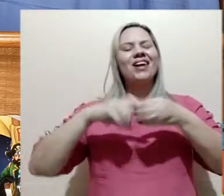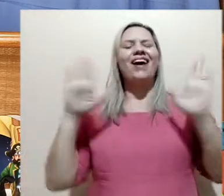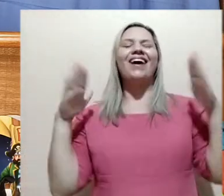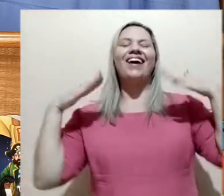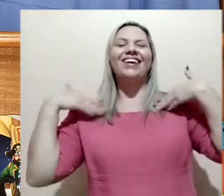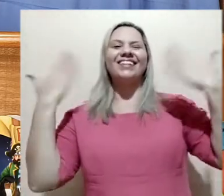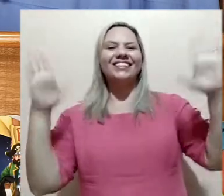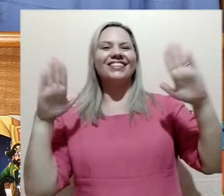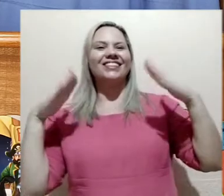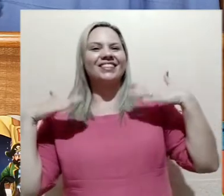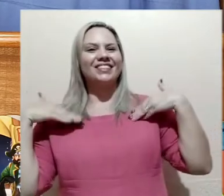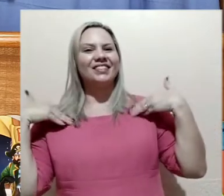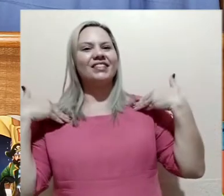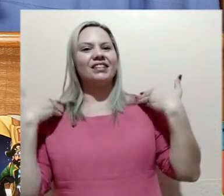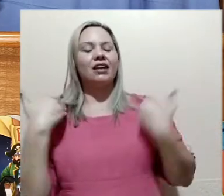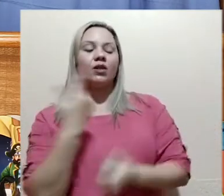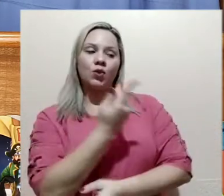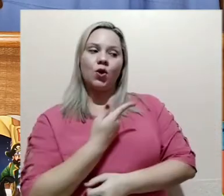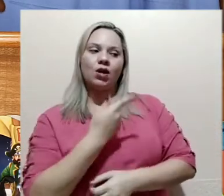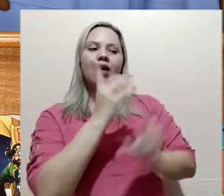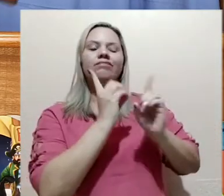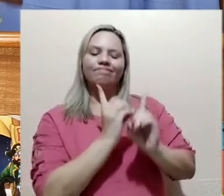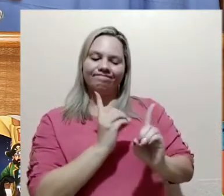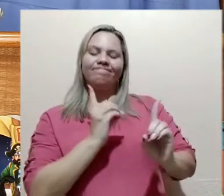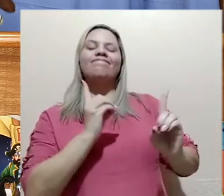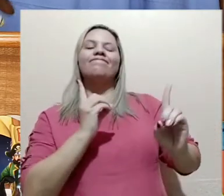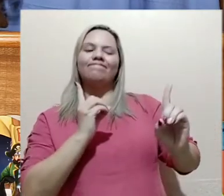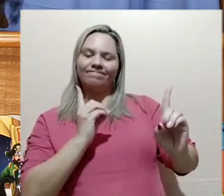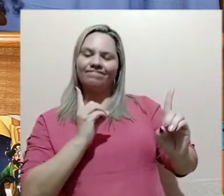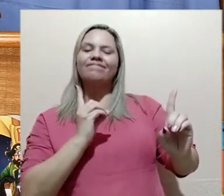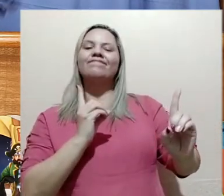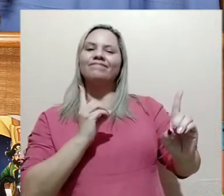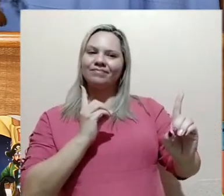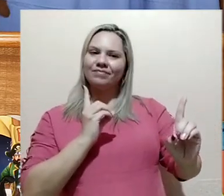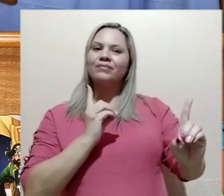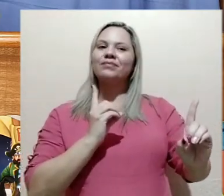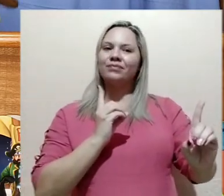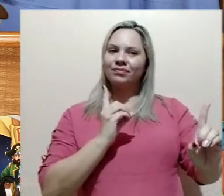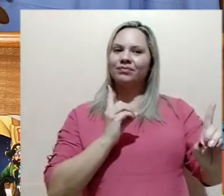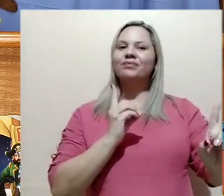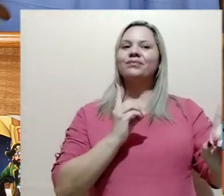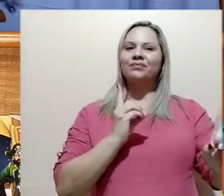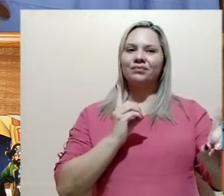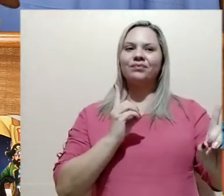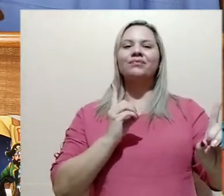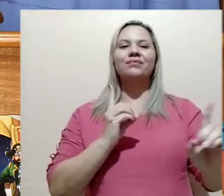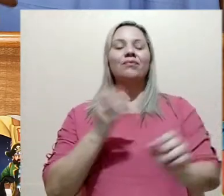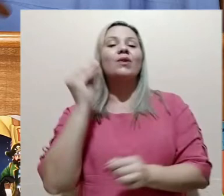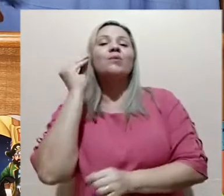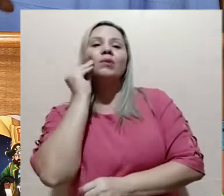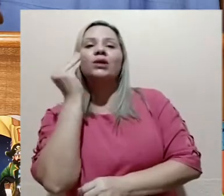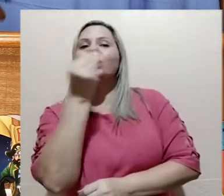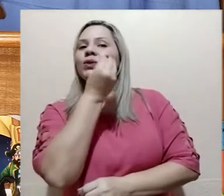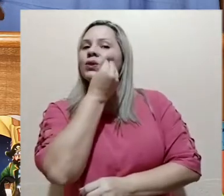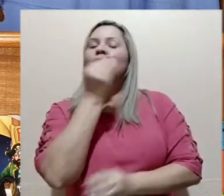Um pouco distɑnte nós vɑmos ficɑr. Nα̃o vou dɑr beijinhos...